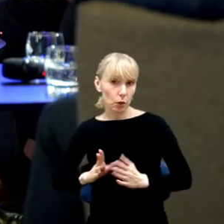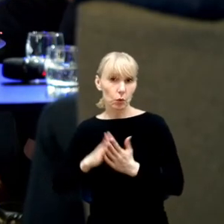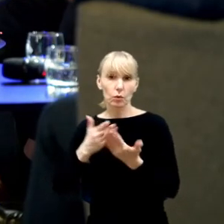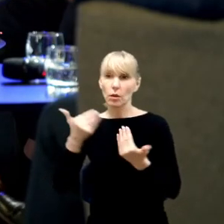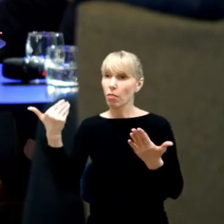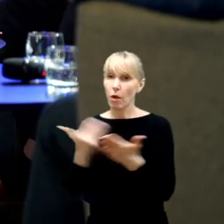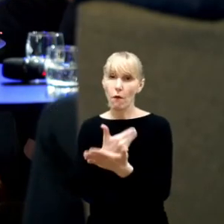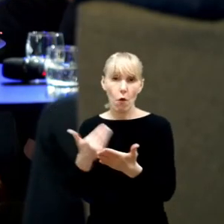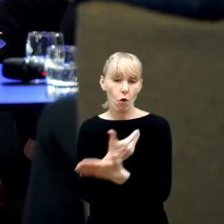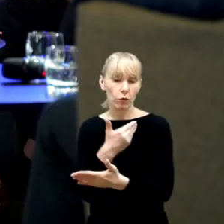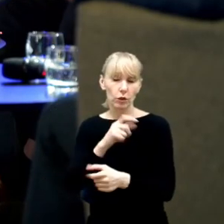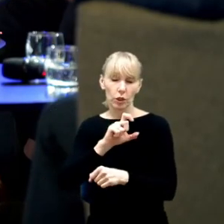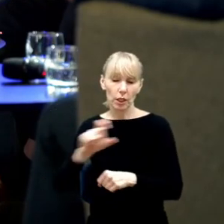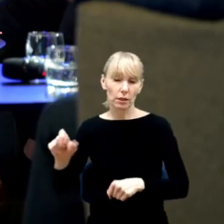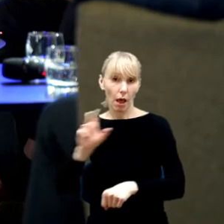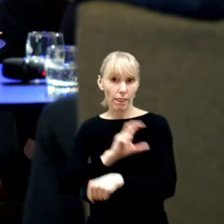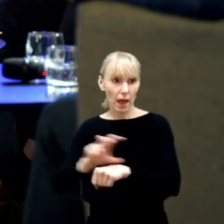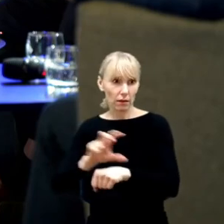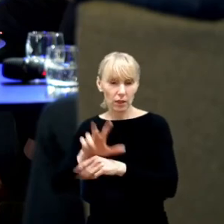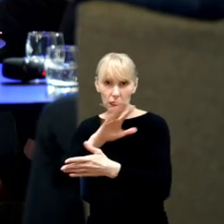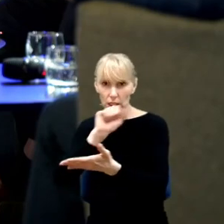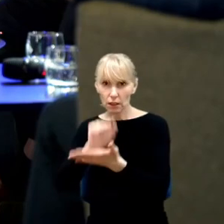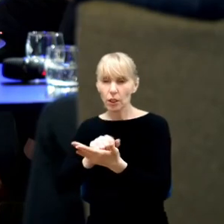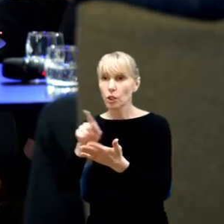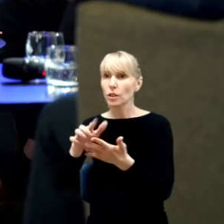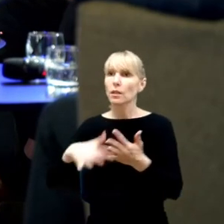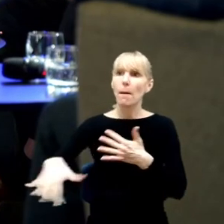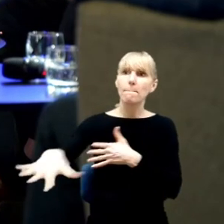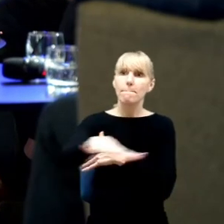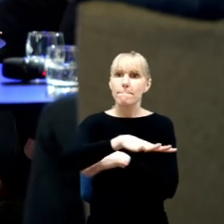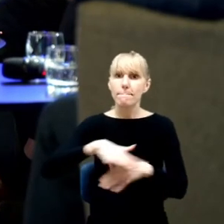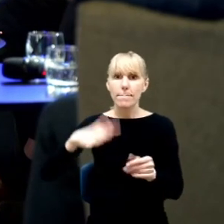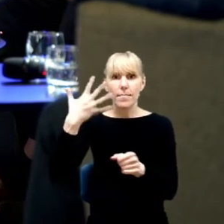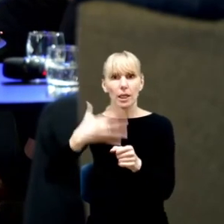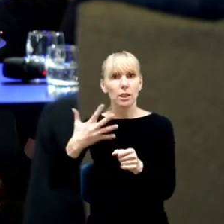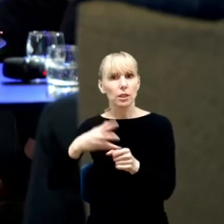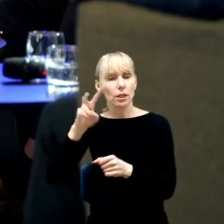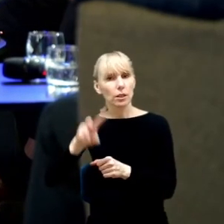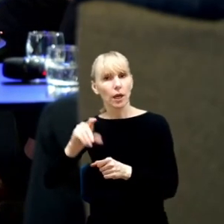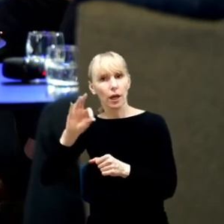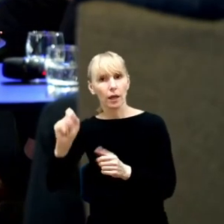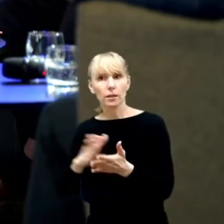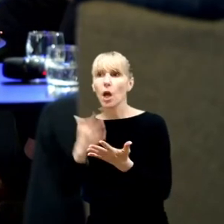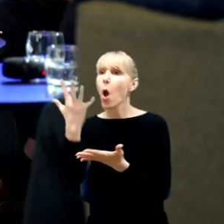i na takiej jednej powierzchni na 50 ha pozyskaliśmy koreańskiego producenta